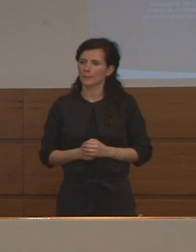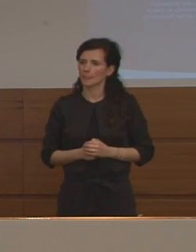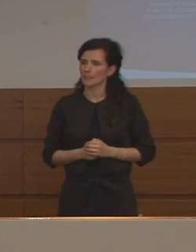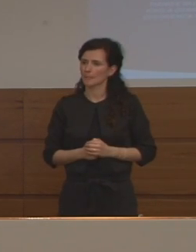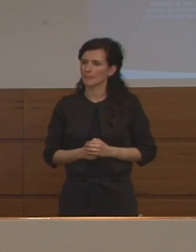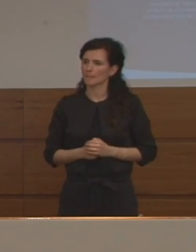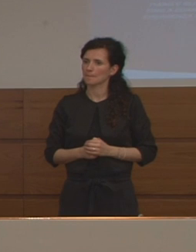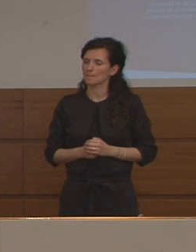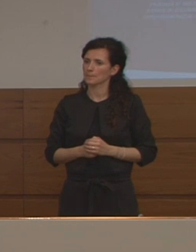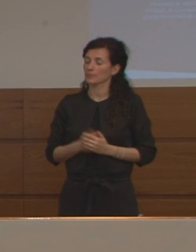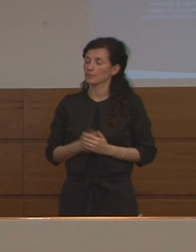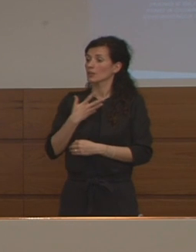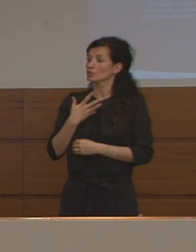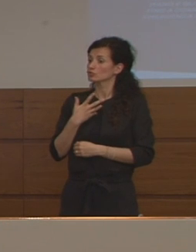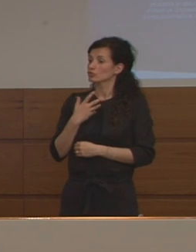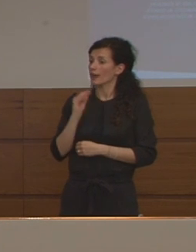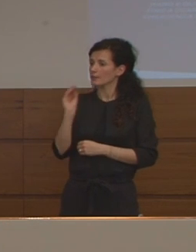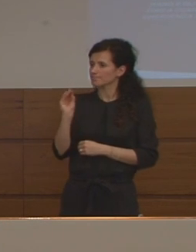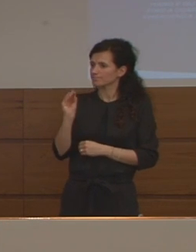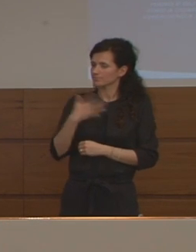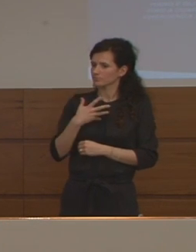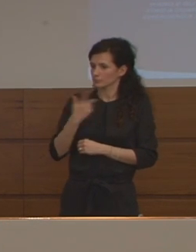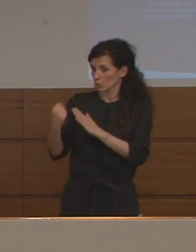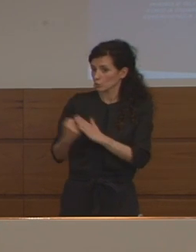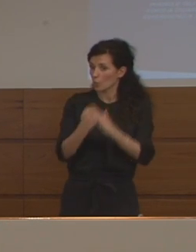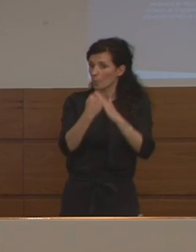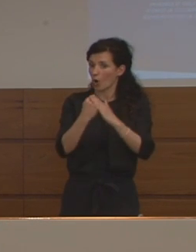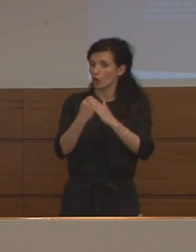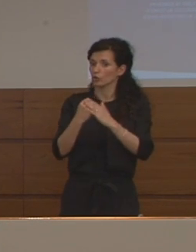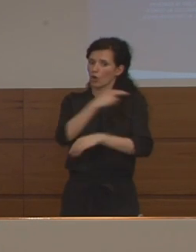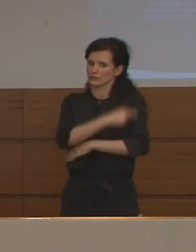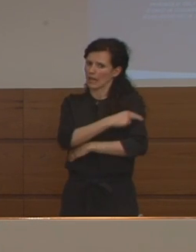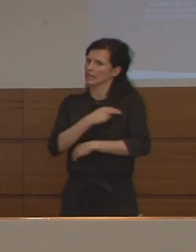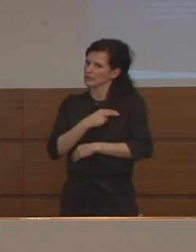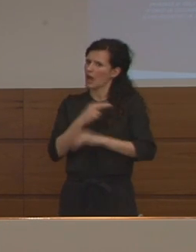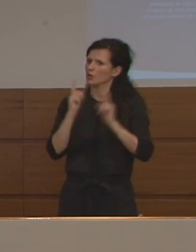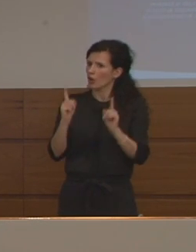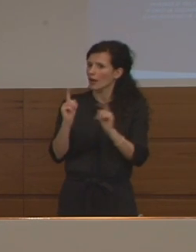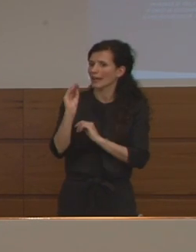Ci sarà anche un supporto sanitario per quanto riguarda le richieste che sono state fatte da chi